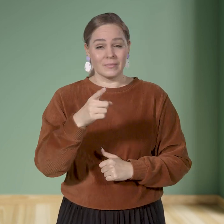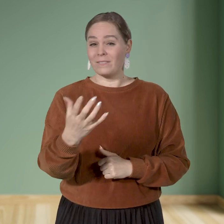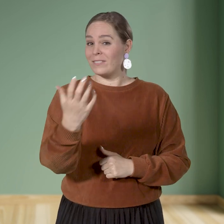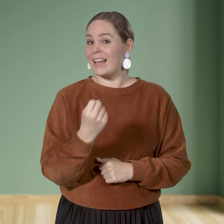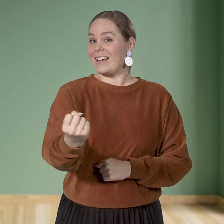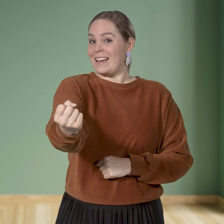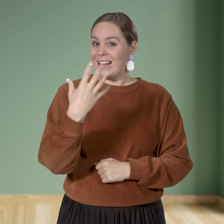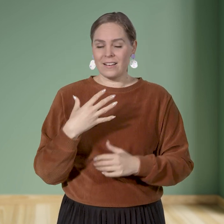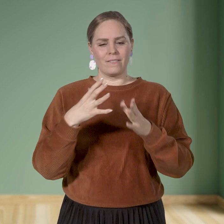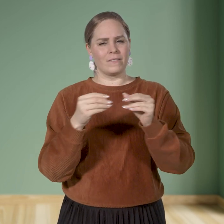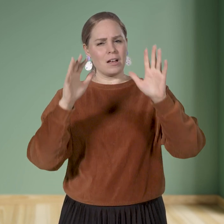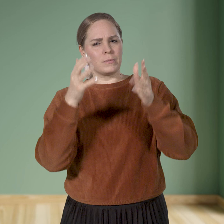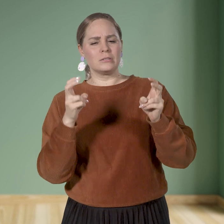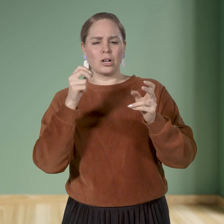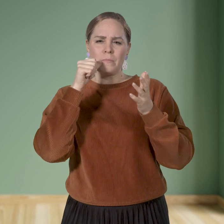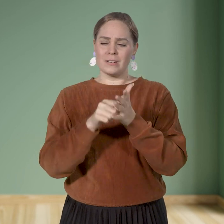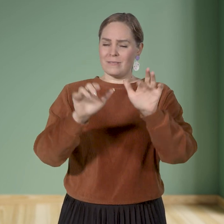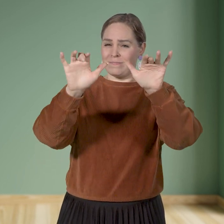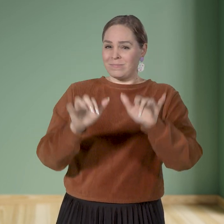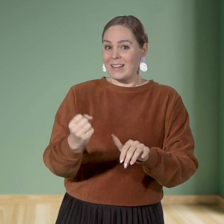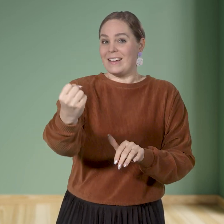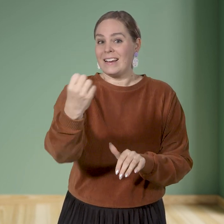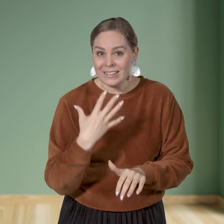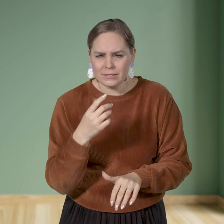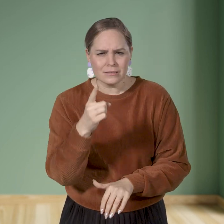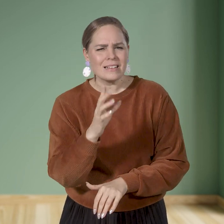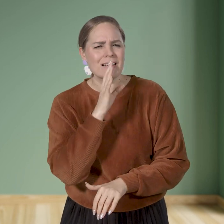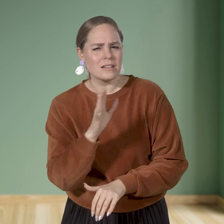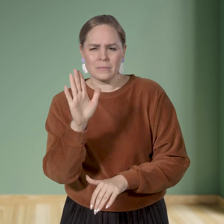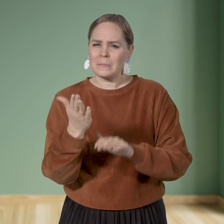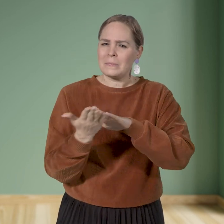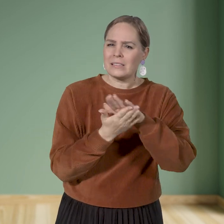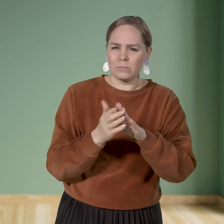Voit lähettää vapaamuotoisen sähköpostin ja kertoa perustelusi,